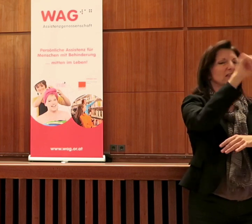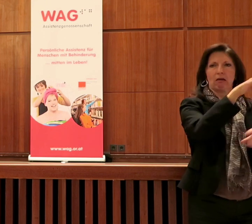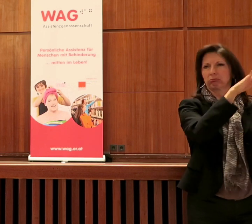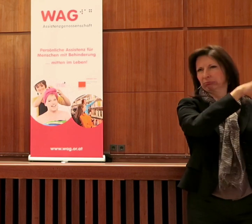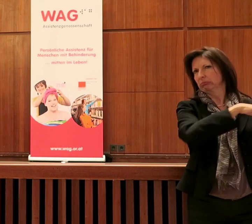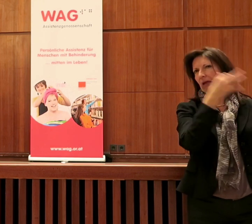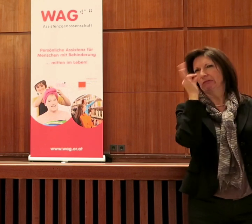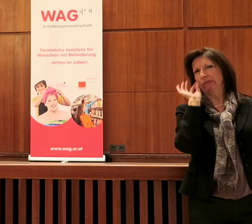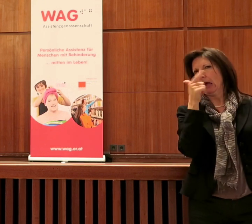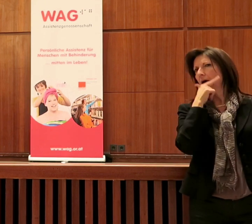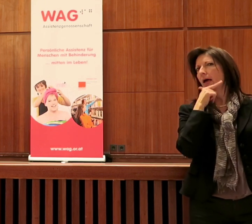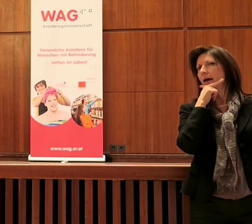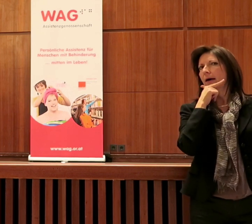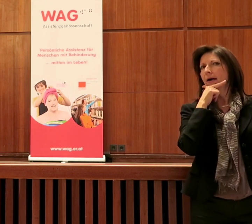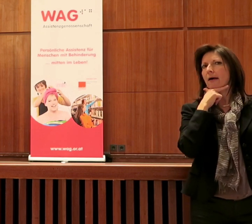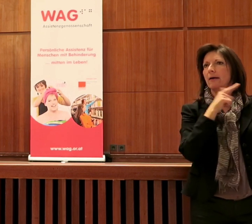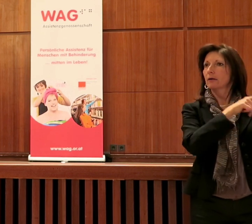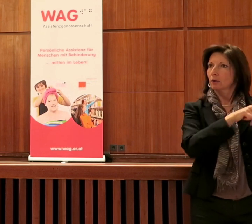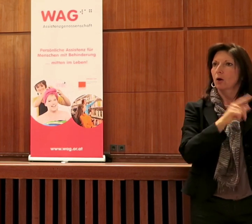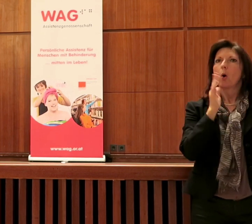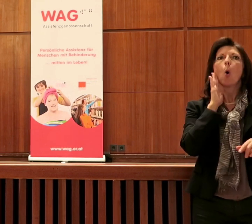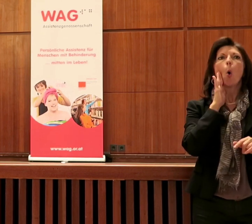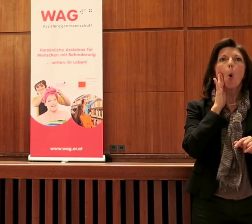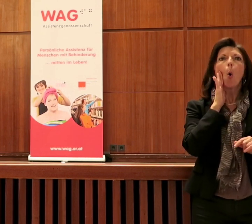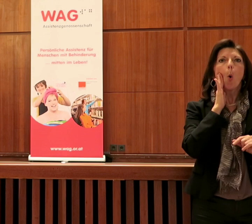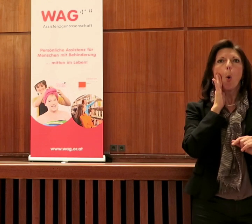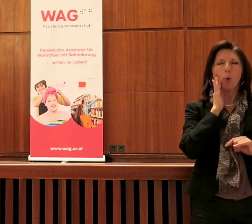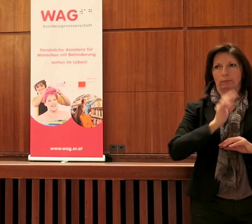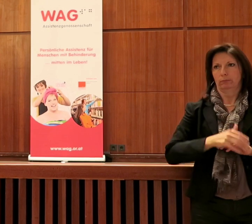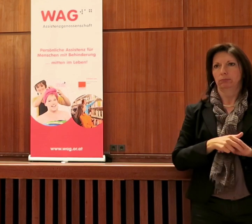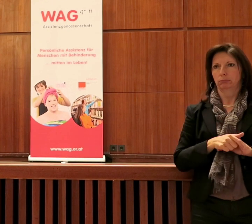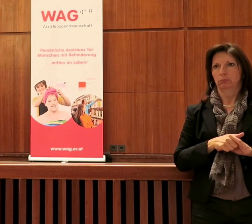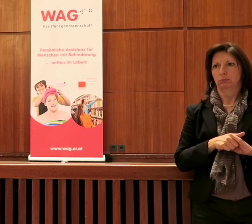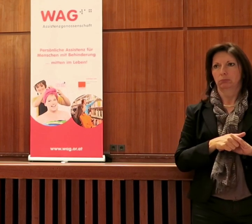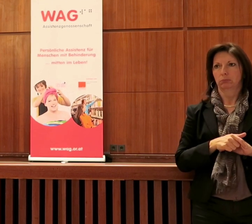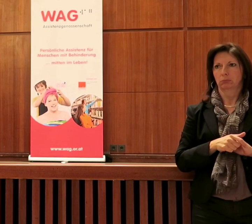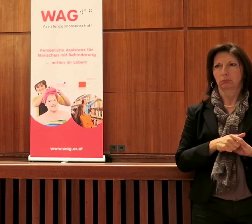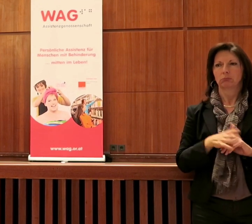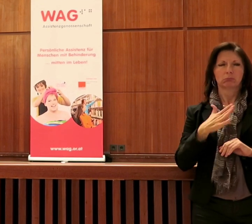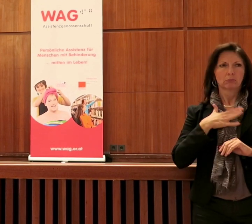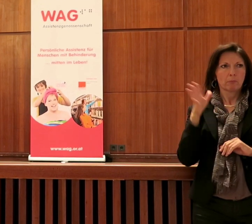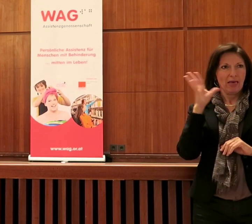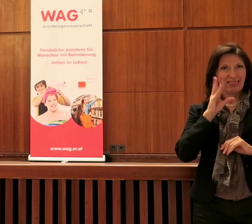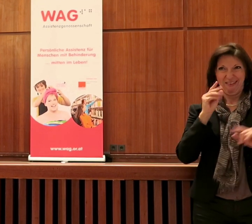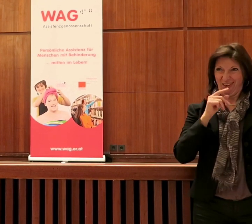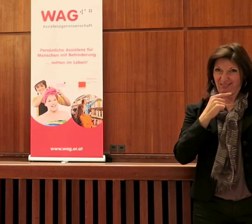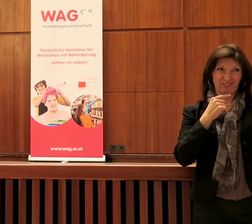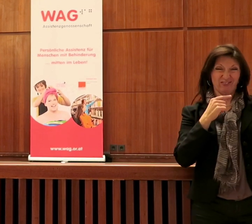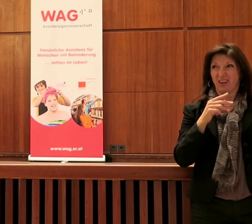und meint so: "Ohohoh!" Die Erfahrung sagt einem, wenn jemand "ohohoh" sagt,